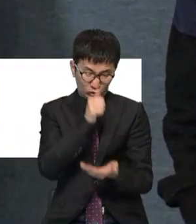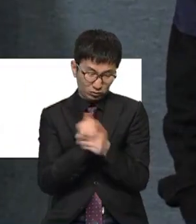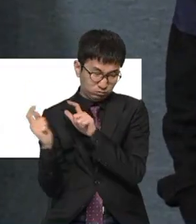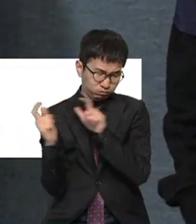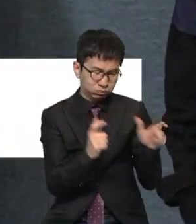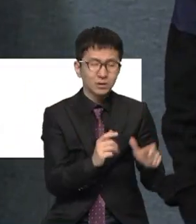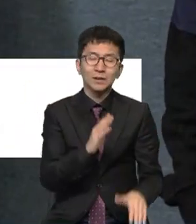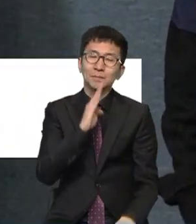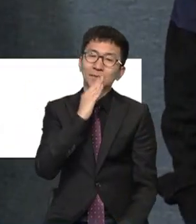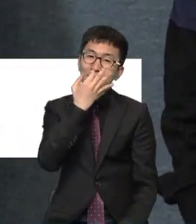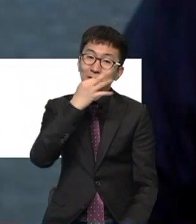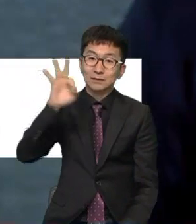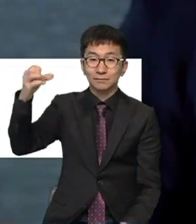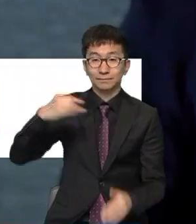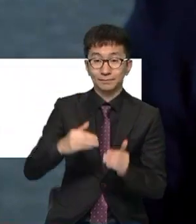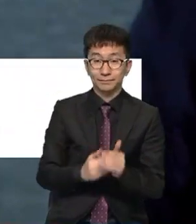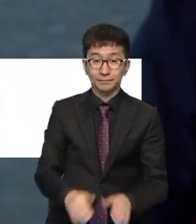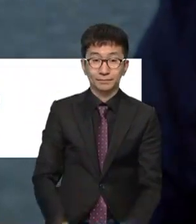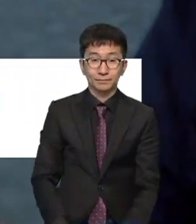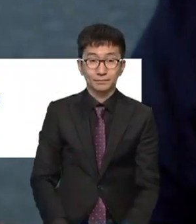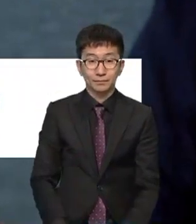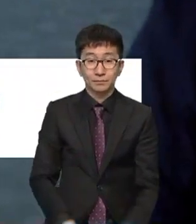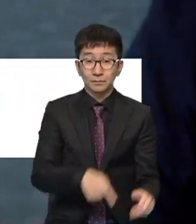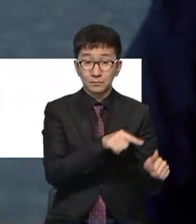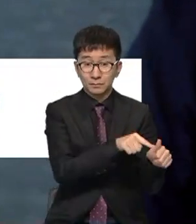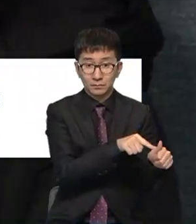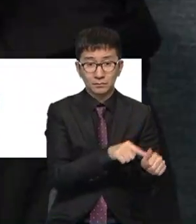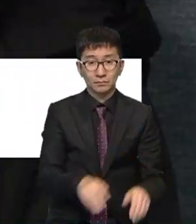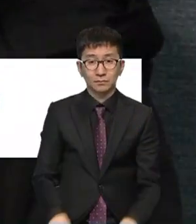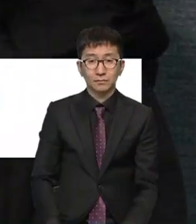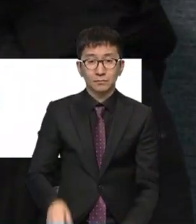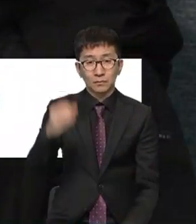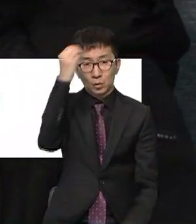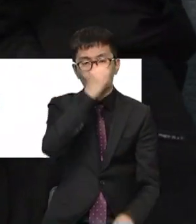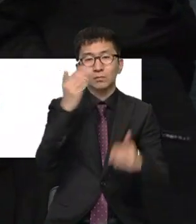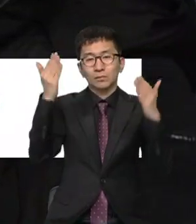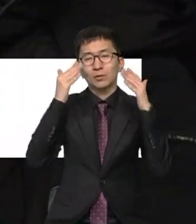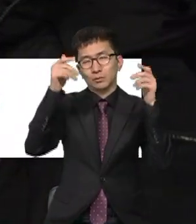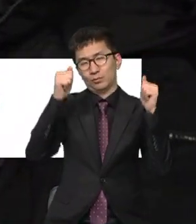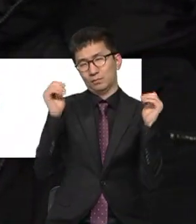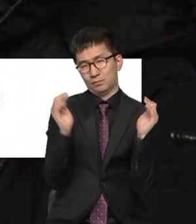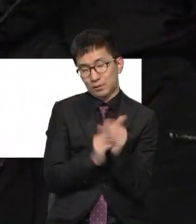옥고를 치르게 했다고 인정했습니다.